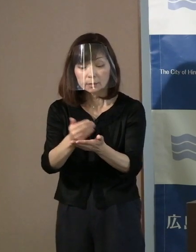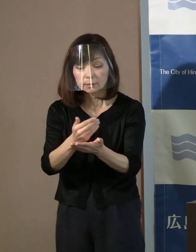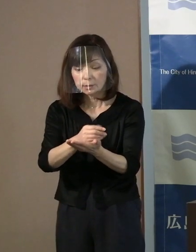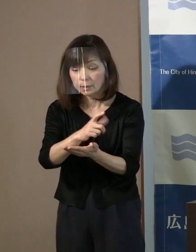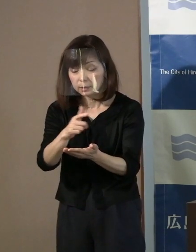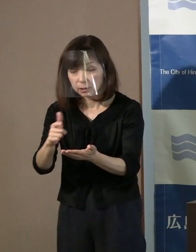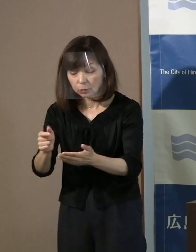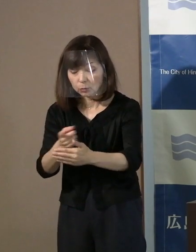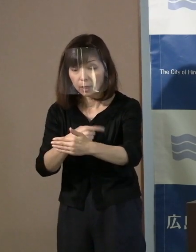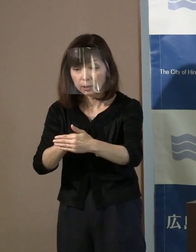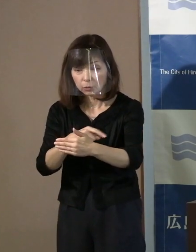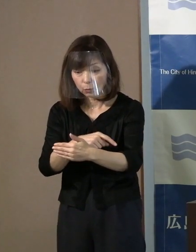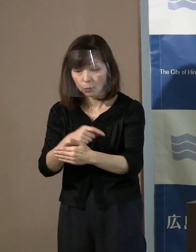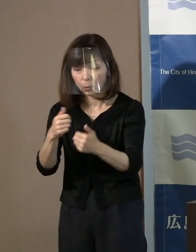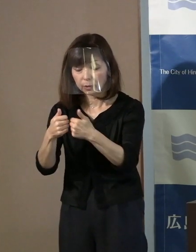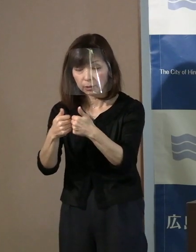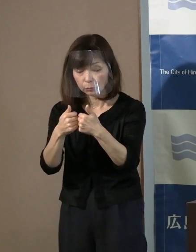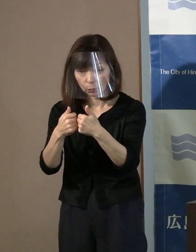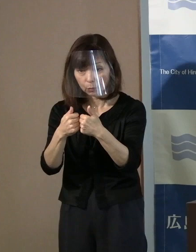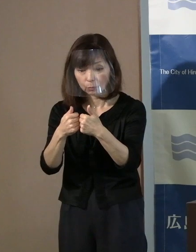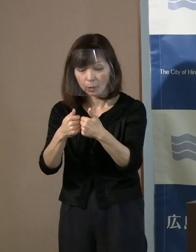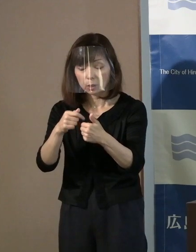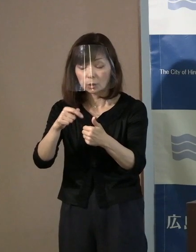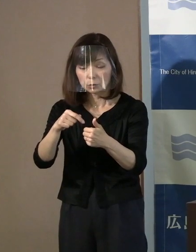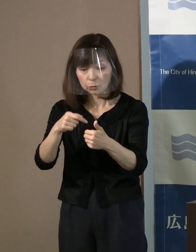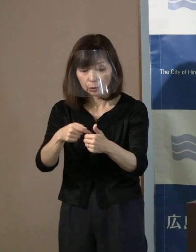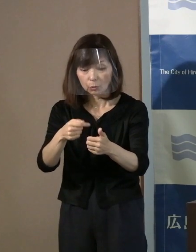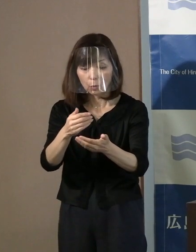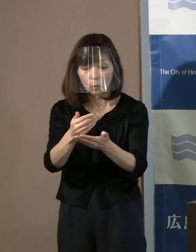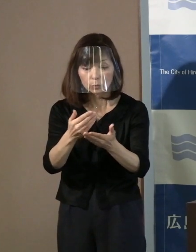現地を保存せずに､記録保存して 残すということをまず決めております｡